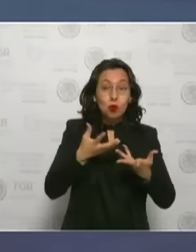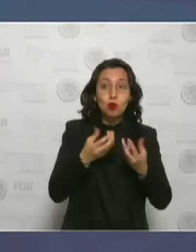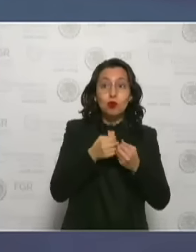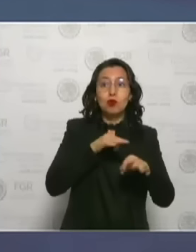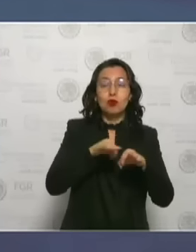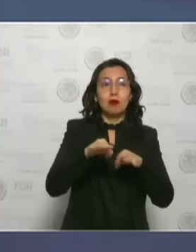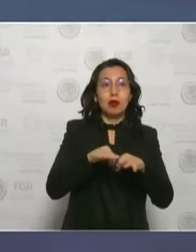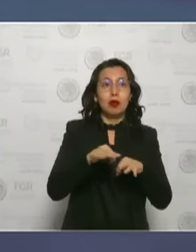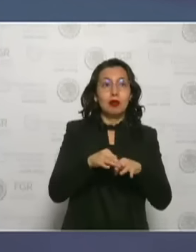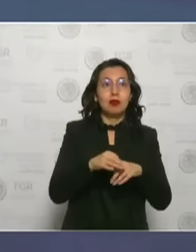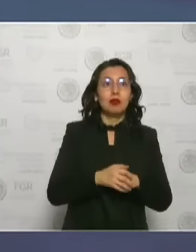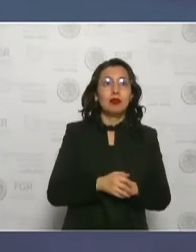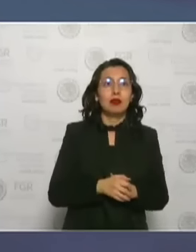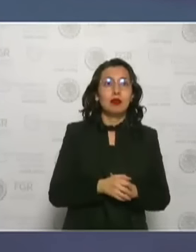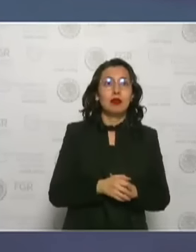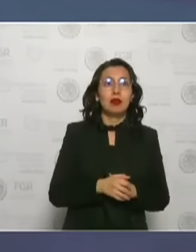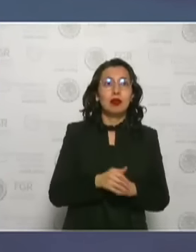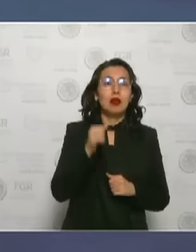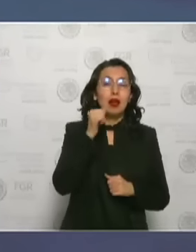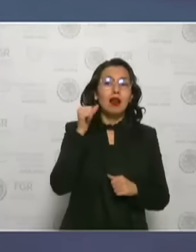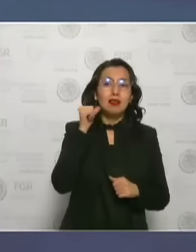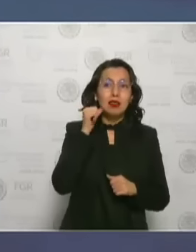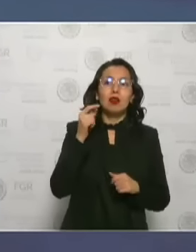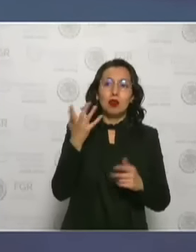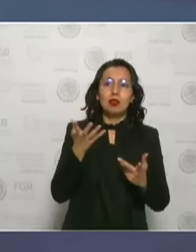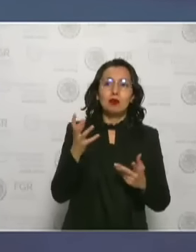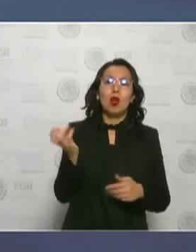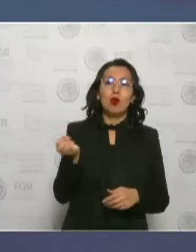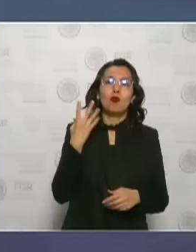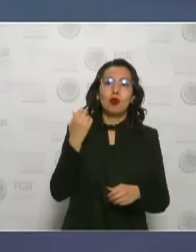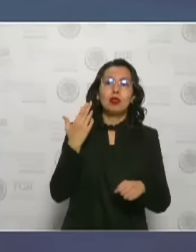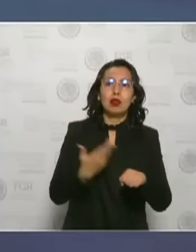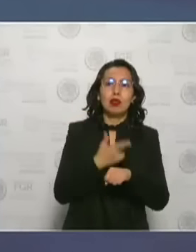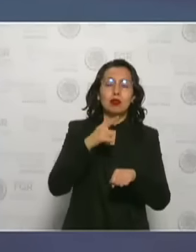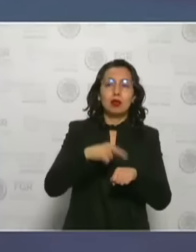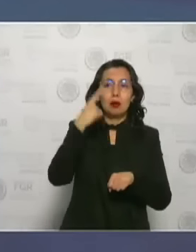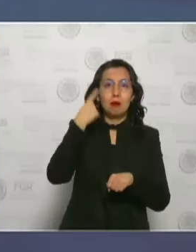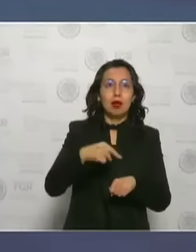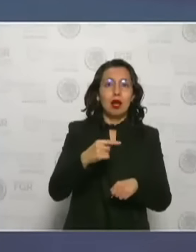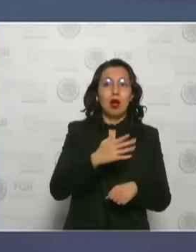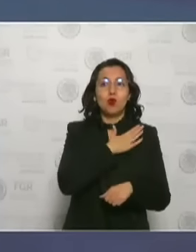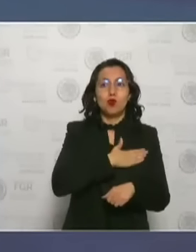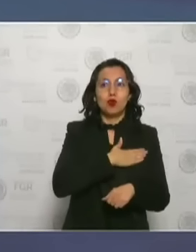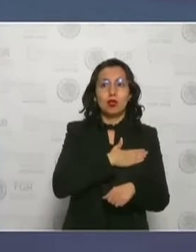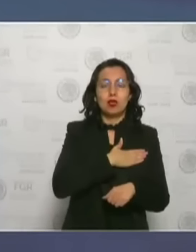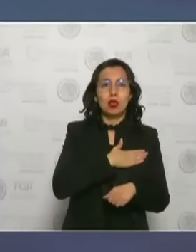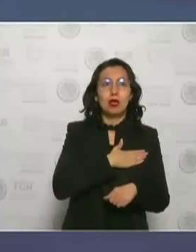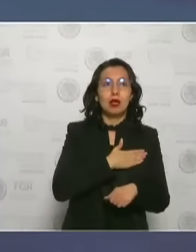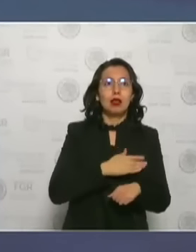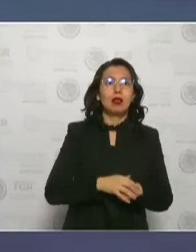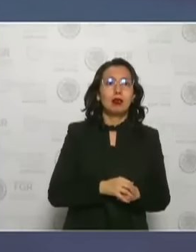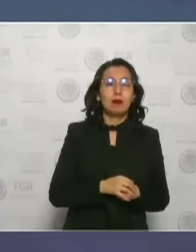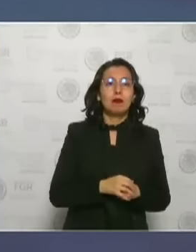que ya empezamos. es la Conferencia Nacional de Procuración de Justicia, que presido como fiscal